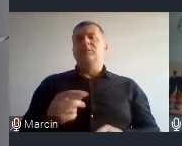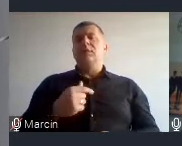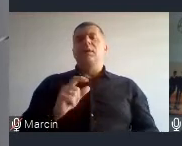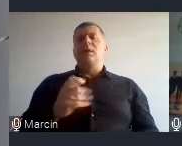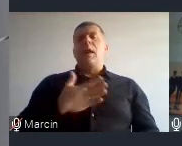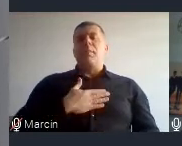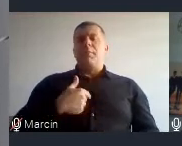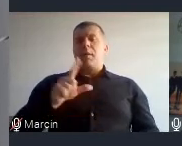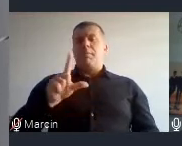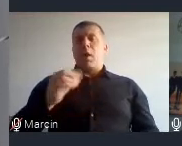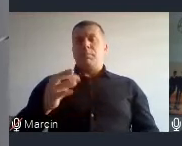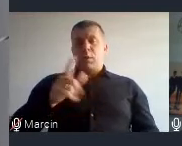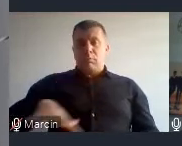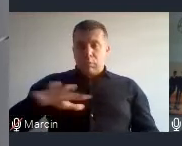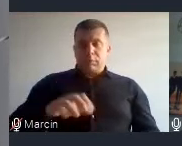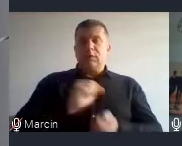Mamy szacowanie wartości zamówienia,